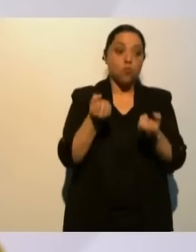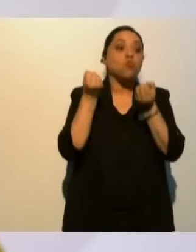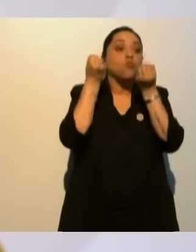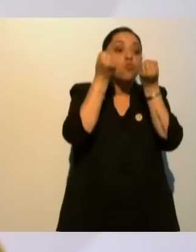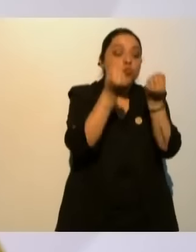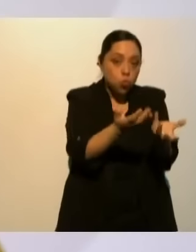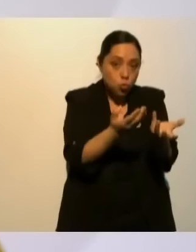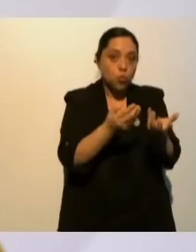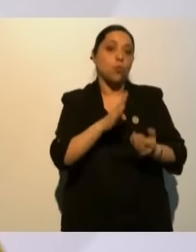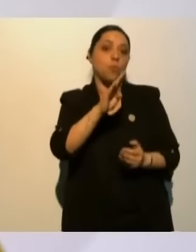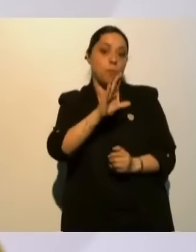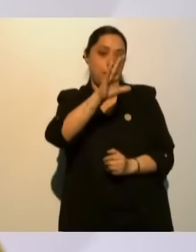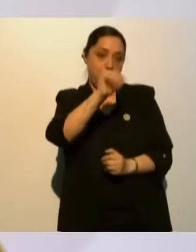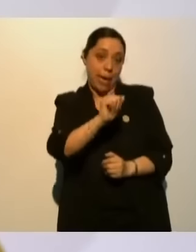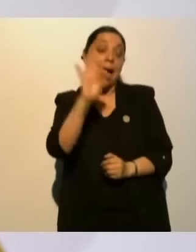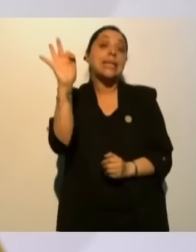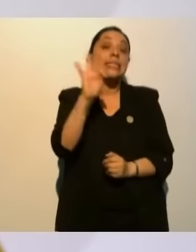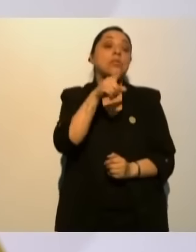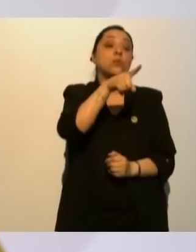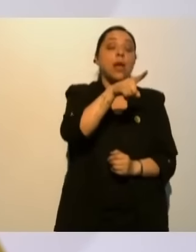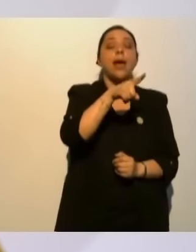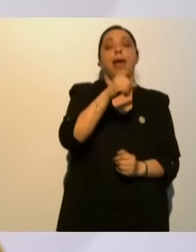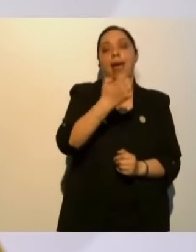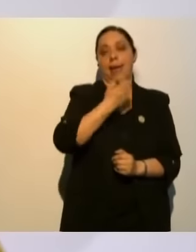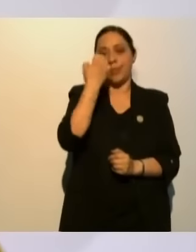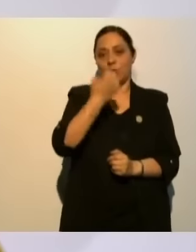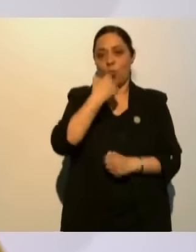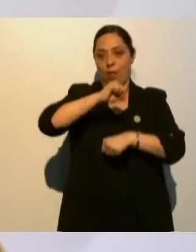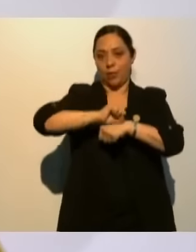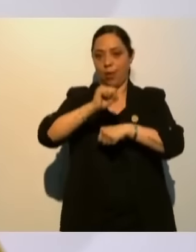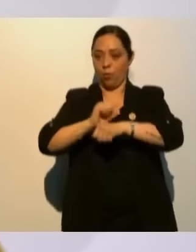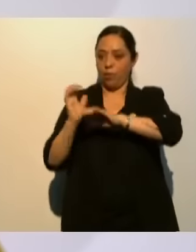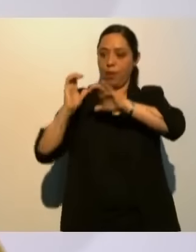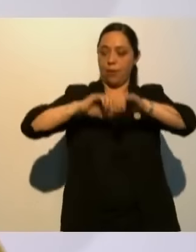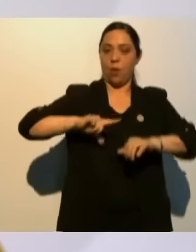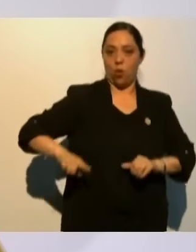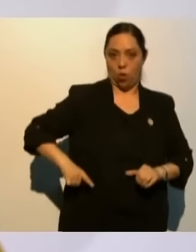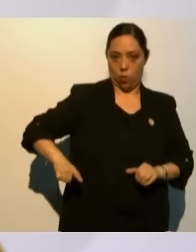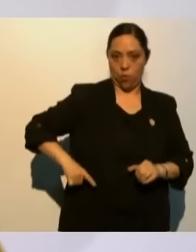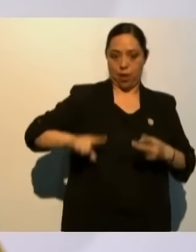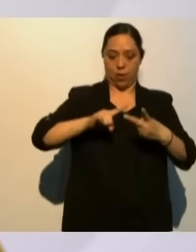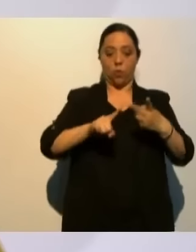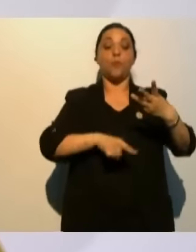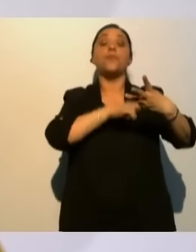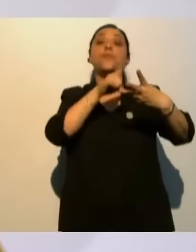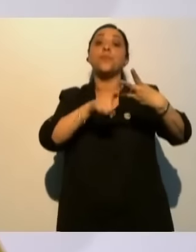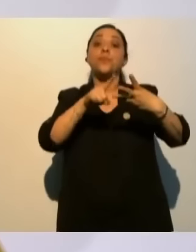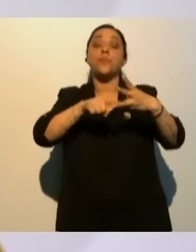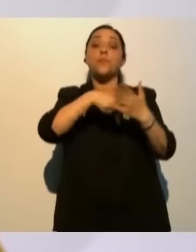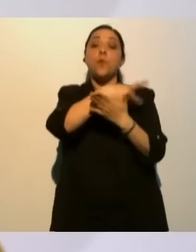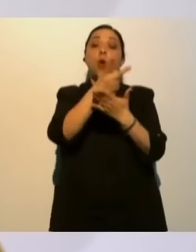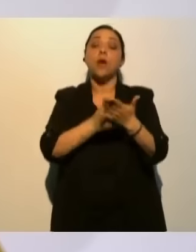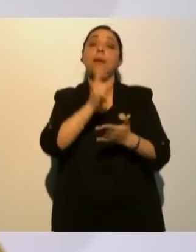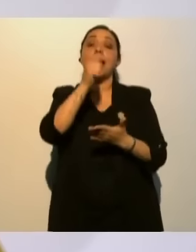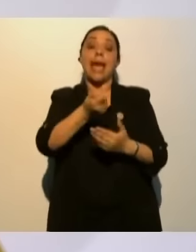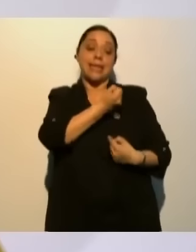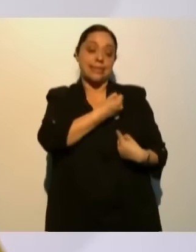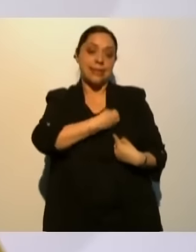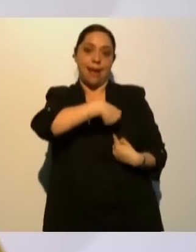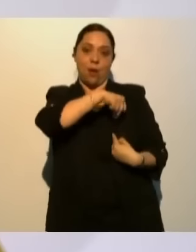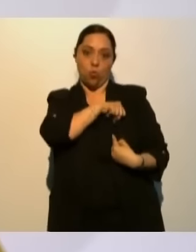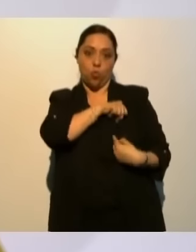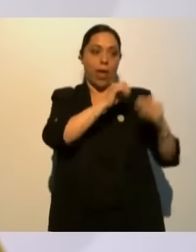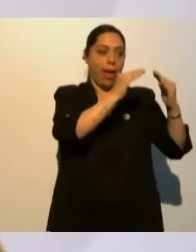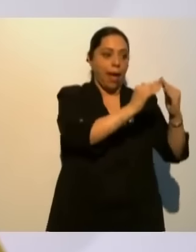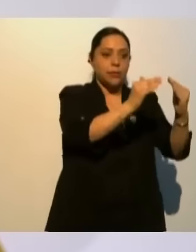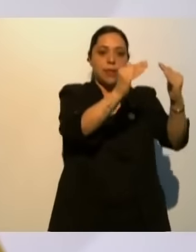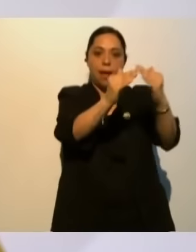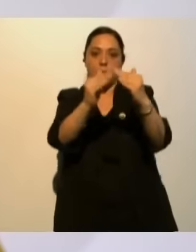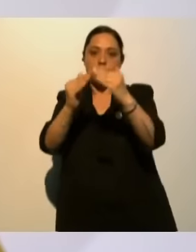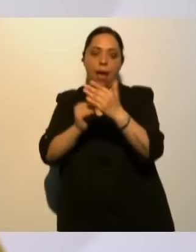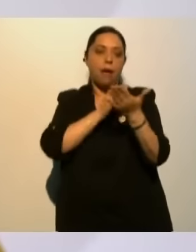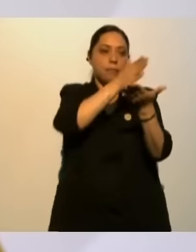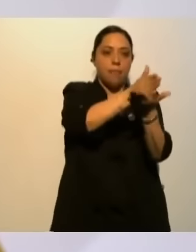pública y el tercer programa se llama salud casa por casa atir de este mes se están contratando